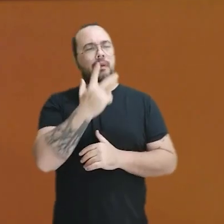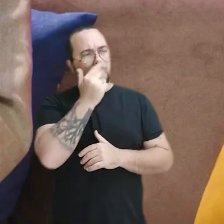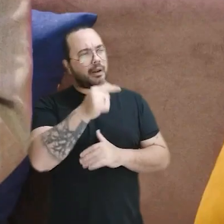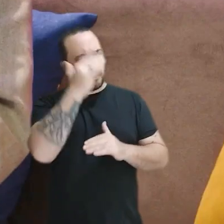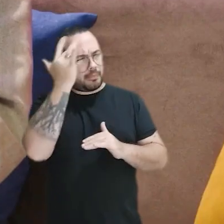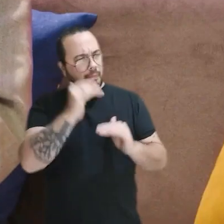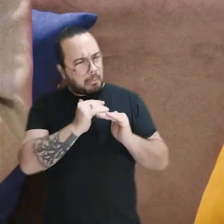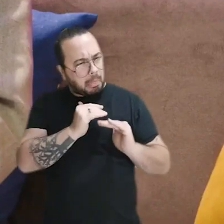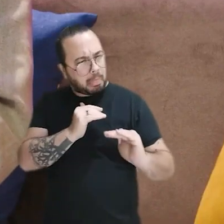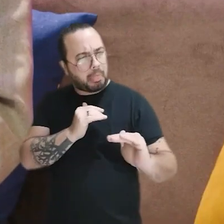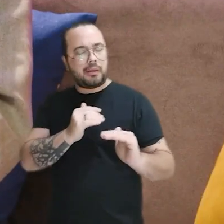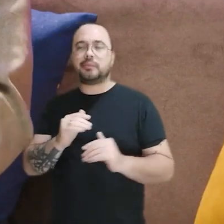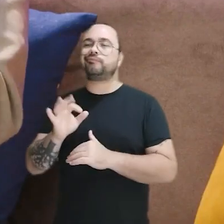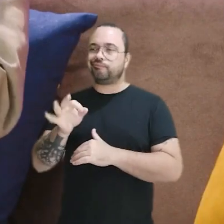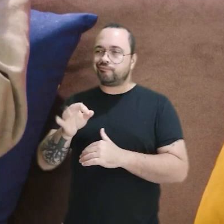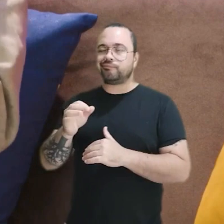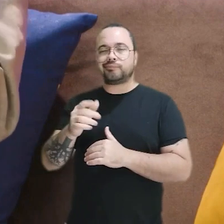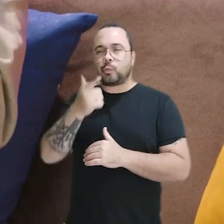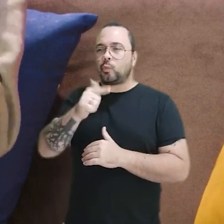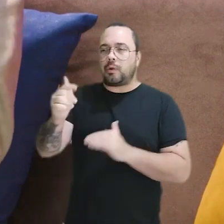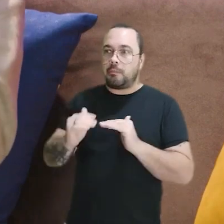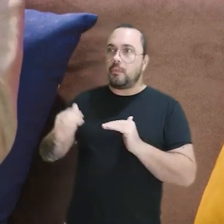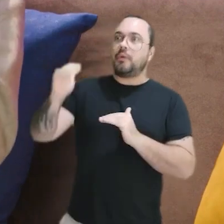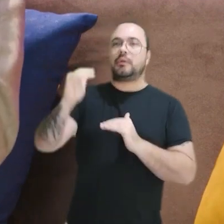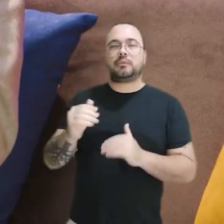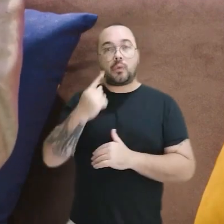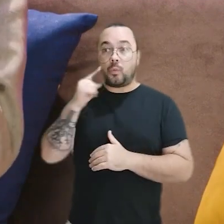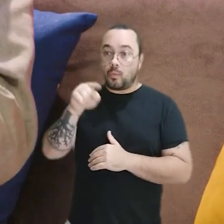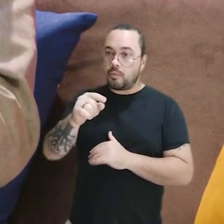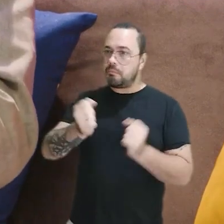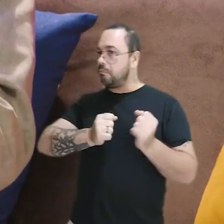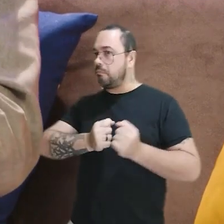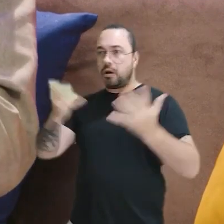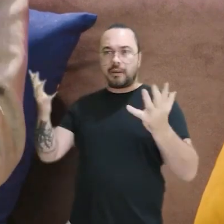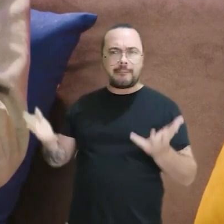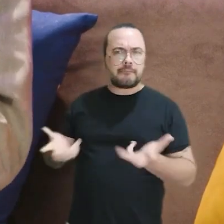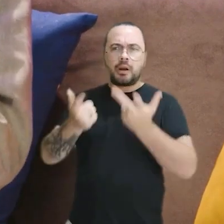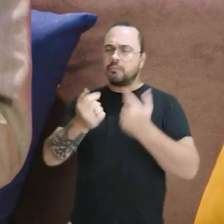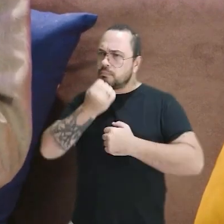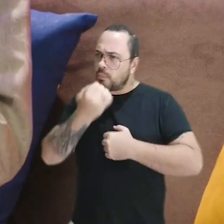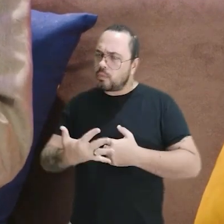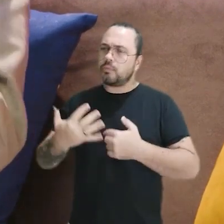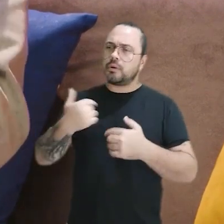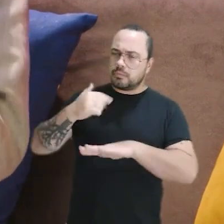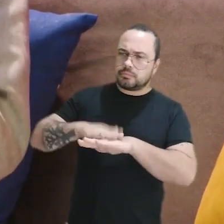É, é. Tipo, é: "Cara, isso aqui explodiu. Porra, esse aqui que eu fiz foi bom pra caralho, eu vou fazer mais 50